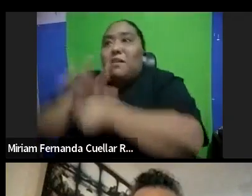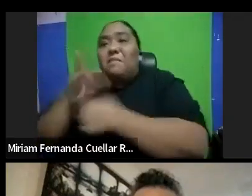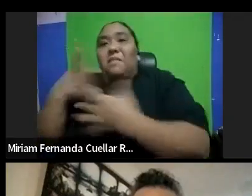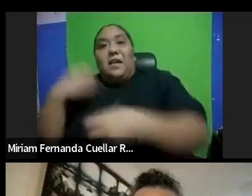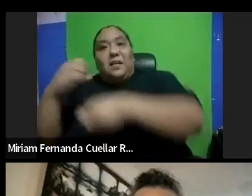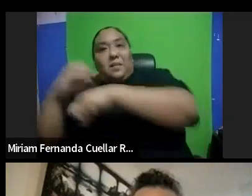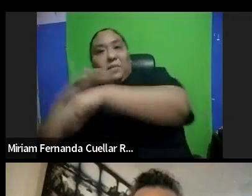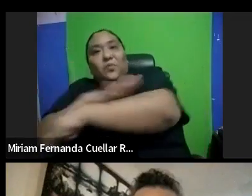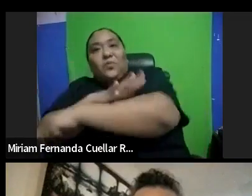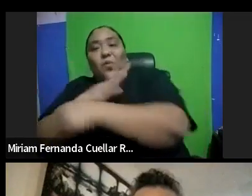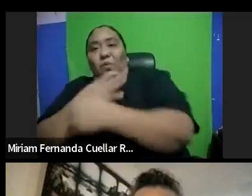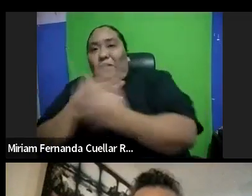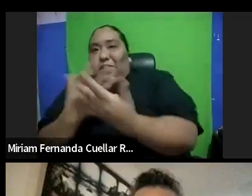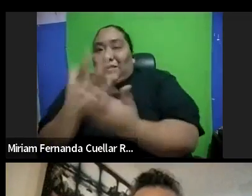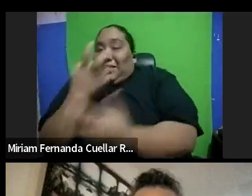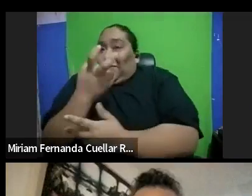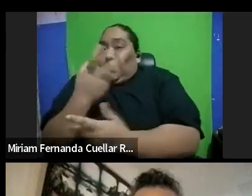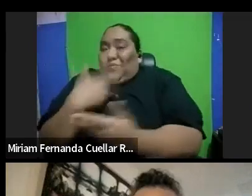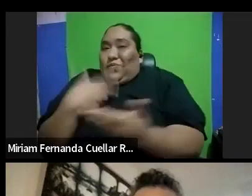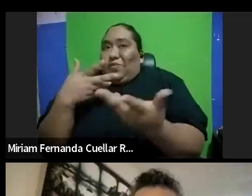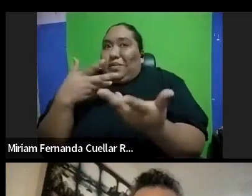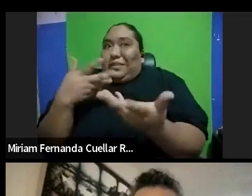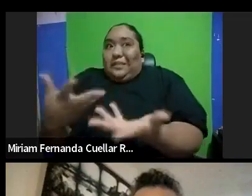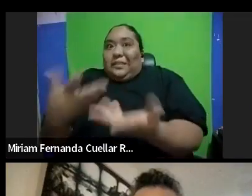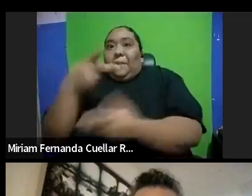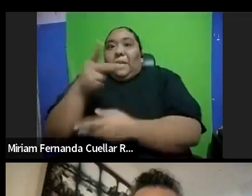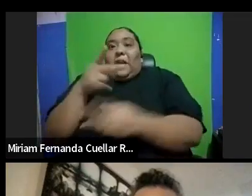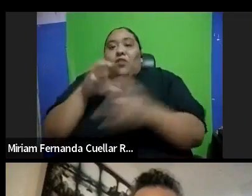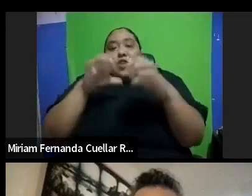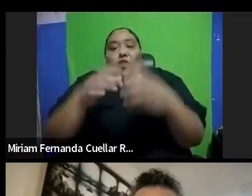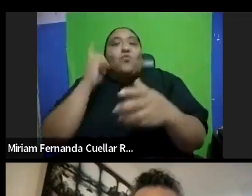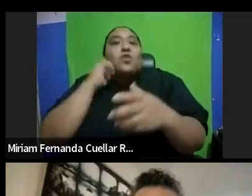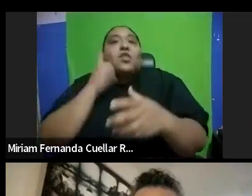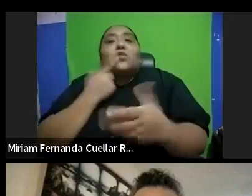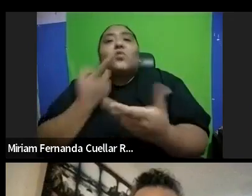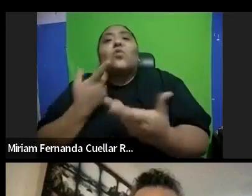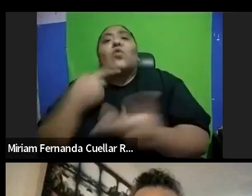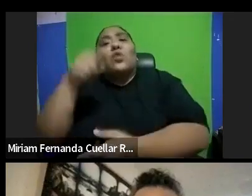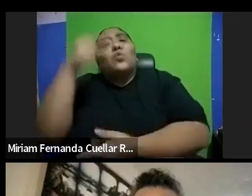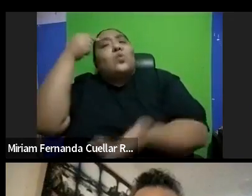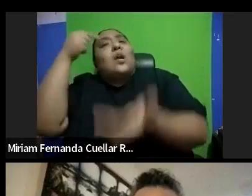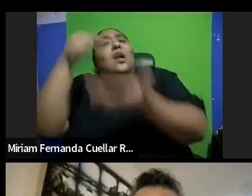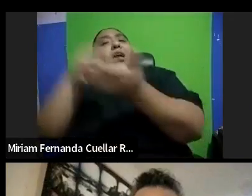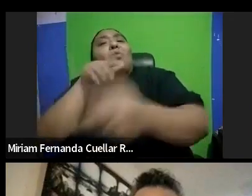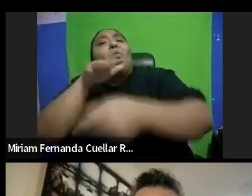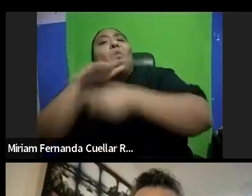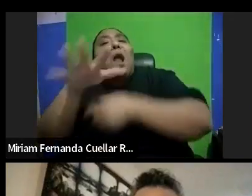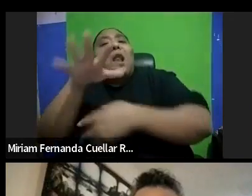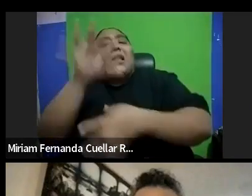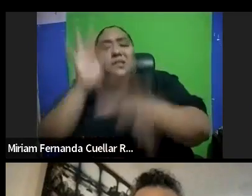la pandemia las emociones o o sea de muchas maneras no pero en particular no pero en particular para no pero en particular para la sorda. ¿Cuáles son esas matemáticas que se